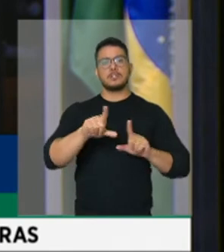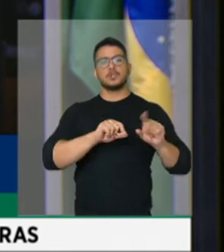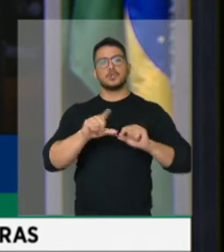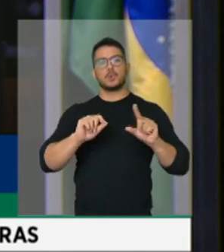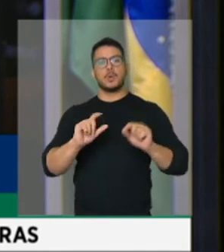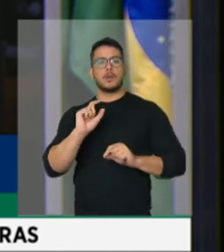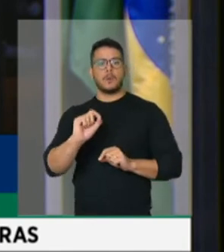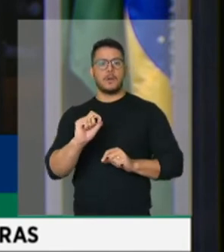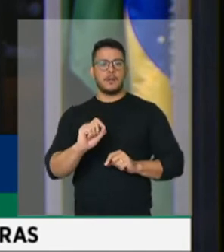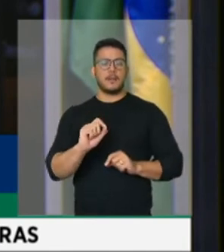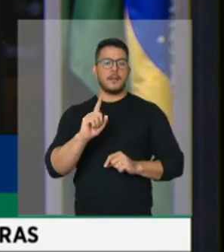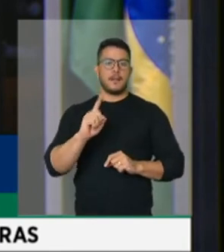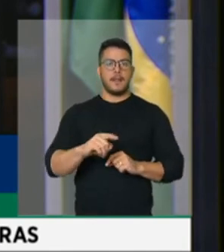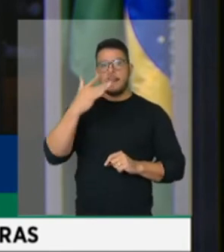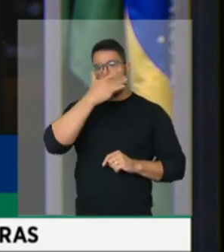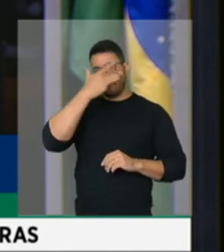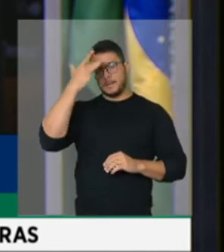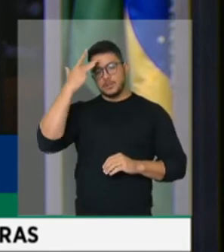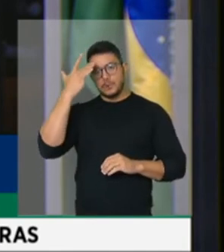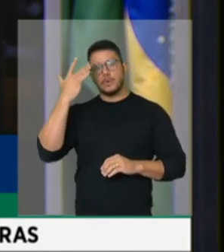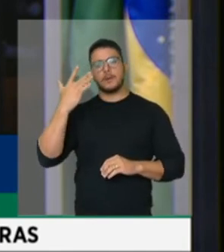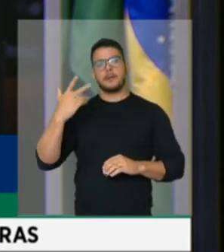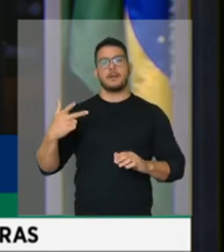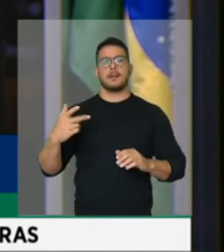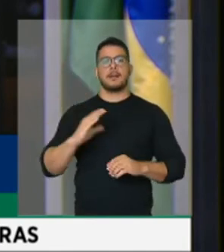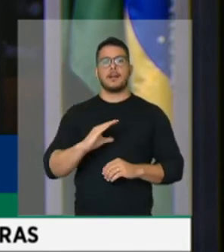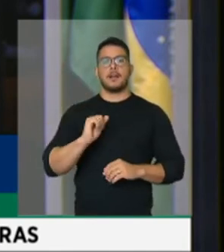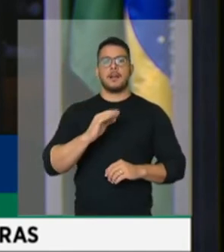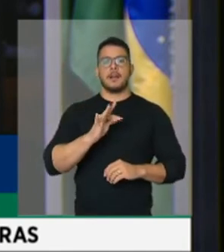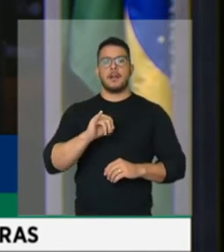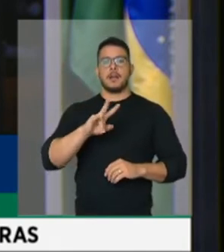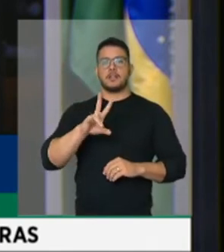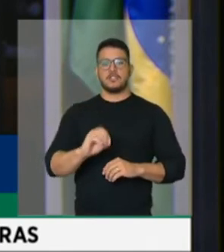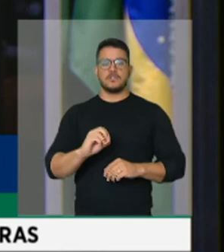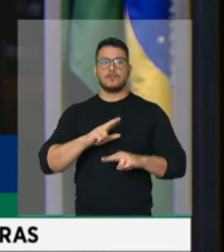POR LANÇAR BASES ADICIONAIS PARA MOMENTO POSTERIOR DESESTATIZAÇÃO. DAS